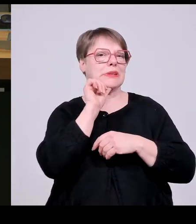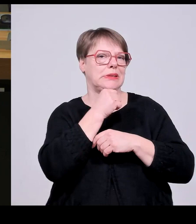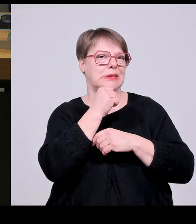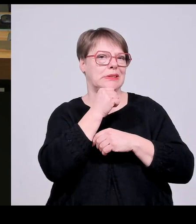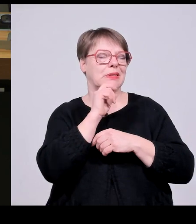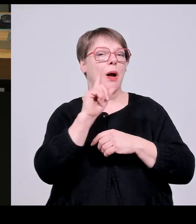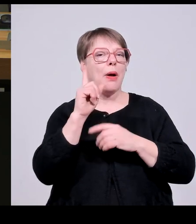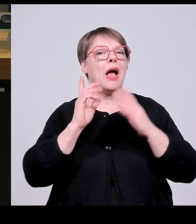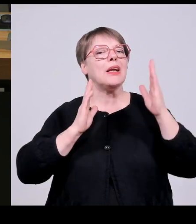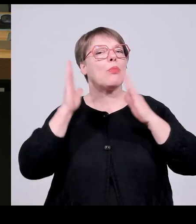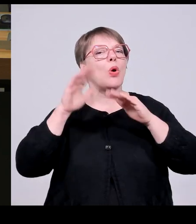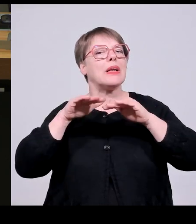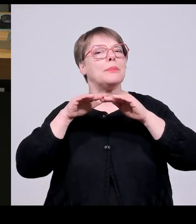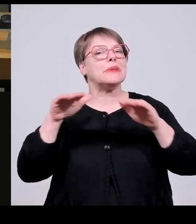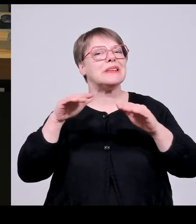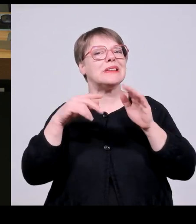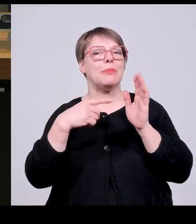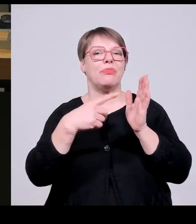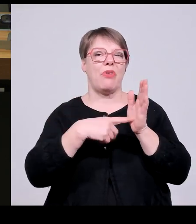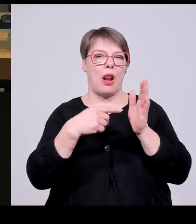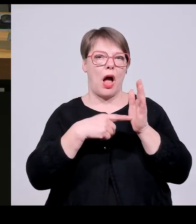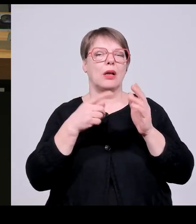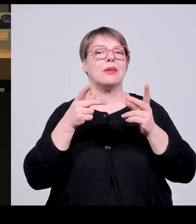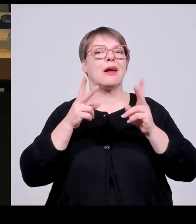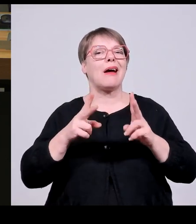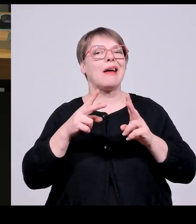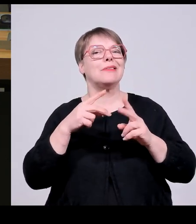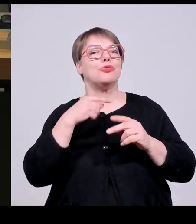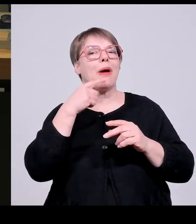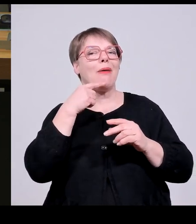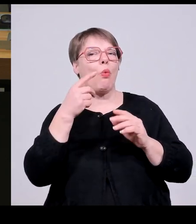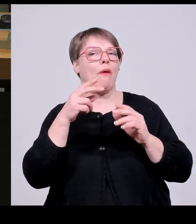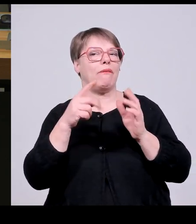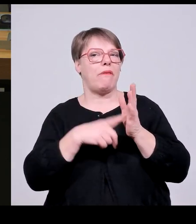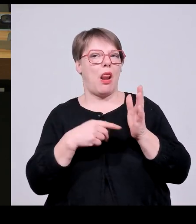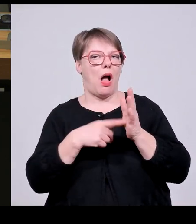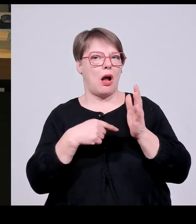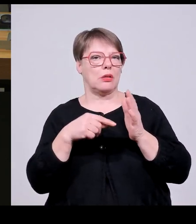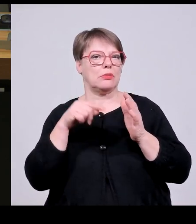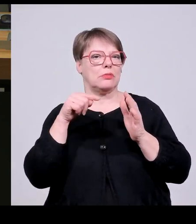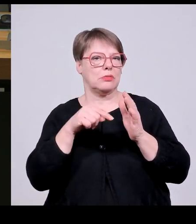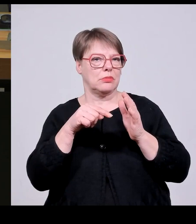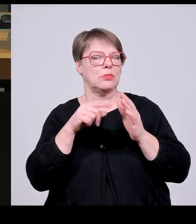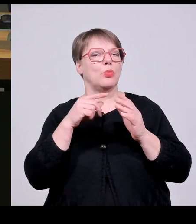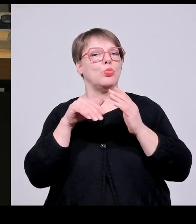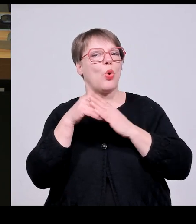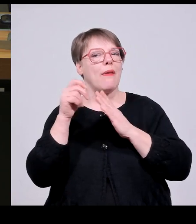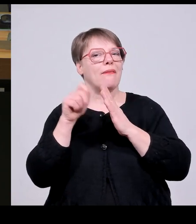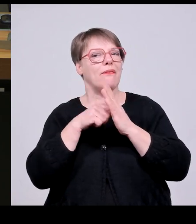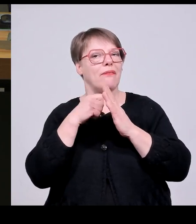in weiten Teilen gesagt: Wir müssen in Analogie, zu der Verfahrensweise verhalten, die auch bei einer vorgezogenen